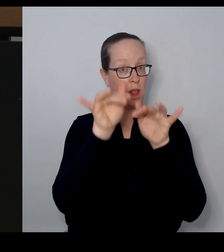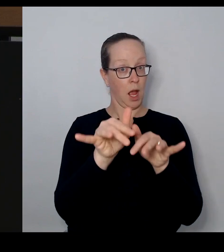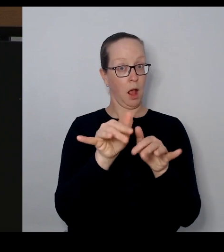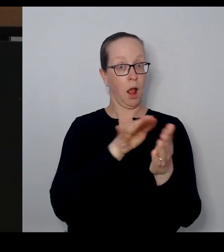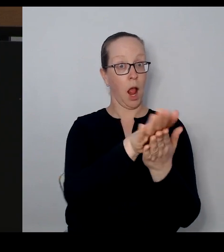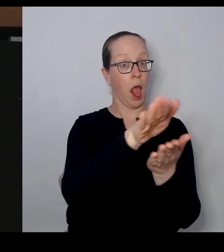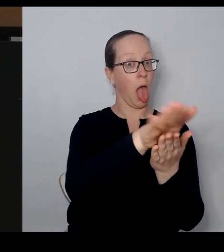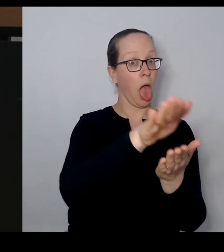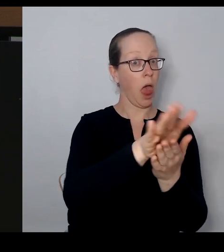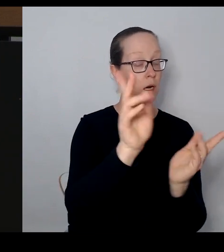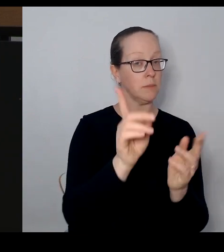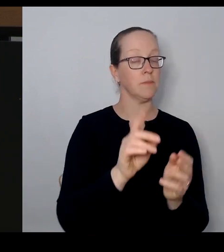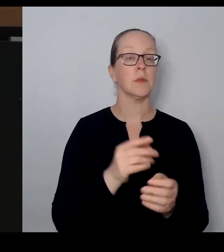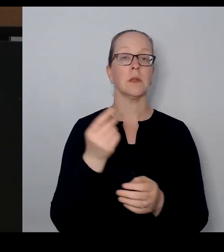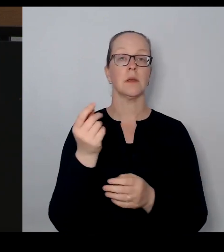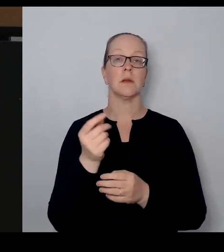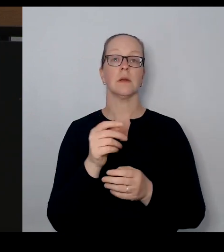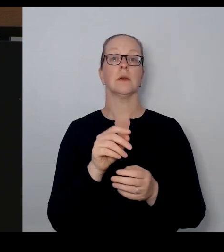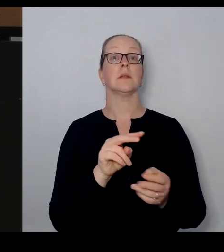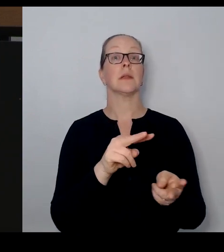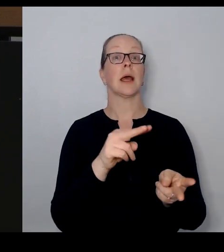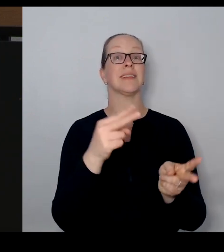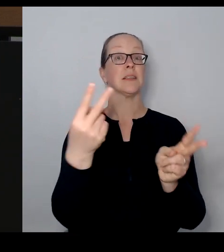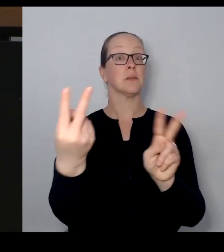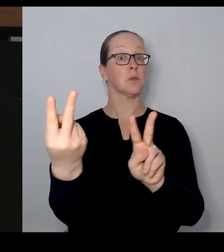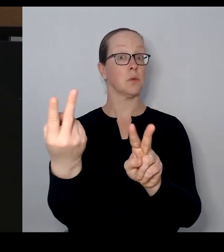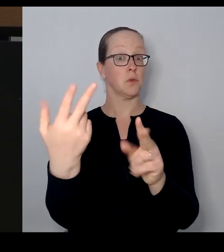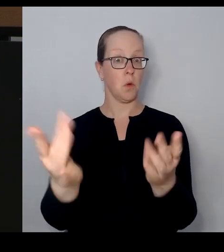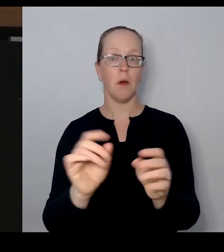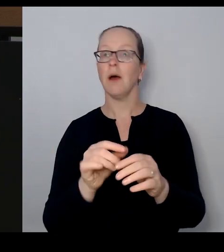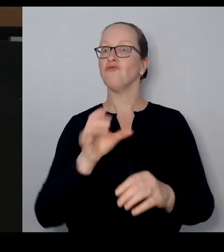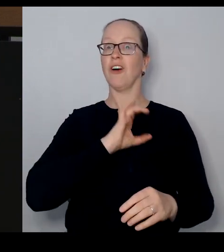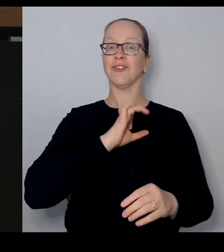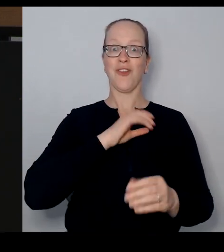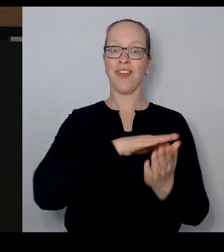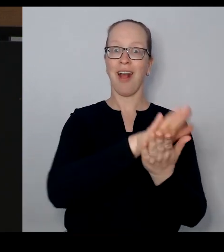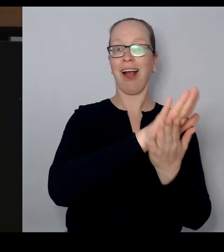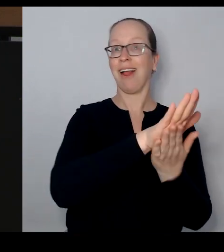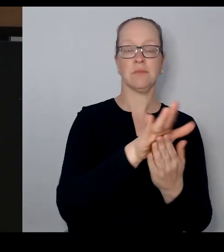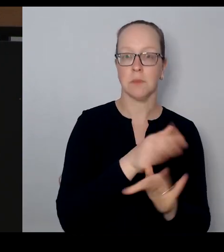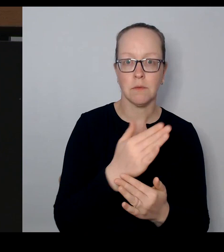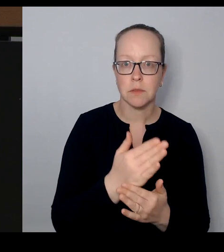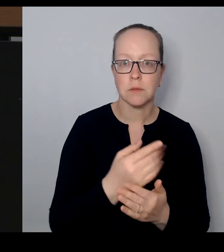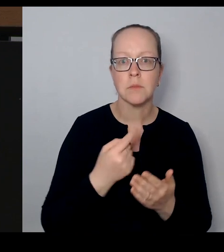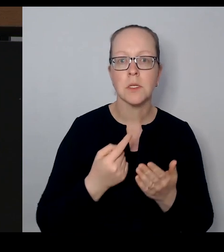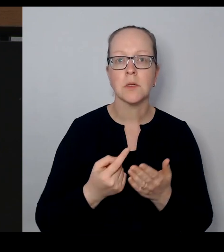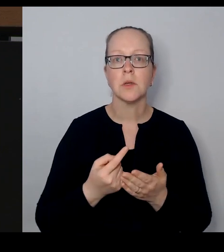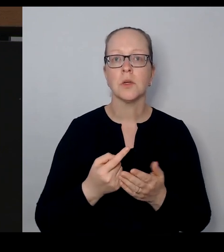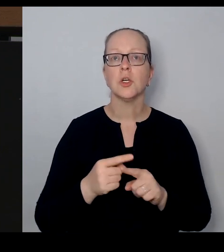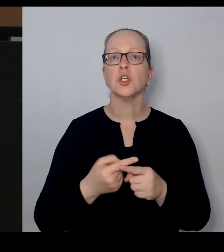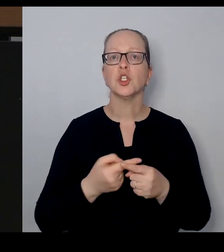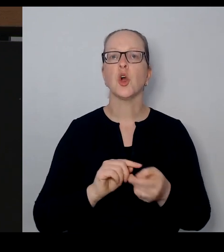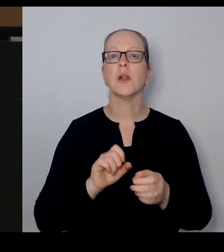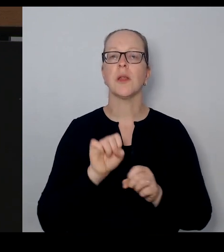Sinn und Zweck der Schuldenbremse ist nicht, dass staatliche Ausgaben aus dem Kernhaushalt in Landesunternehmen